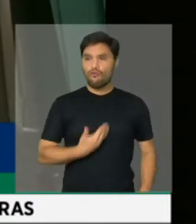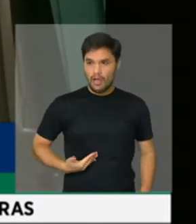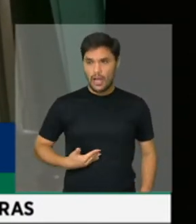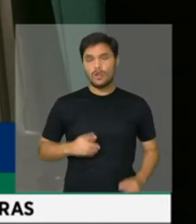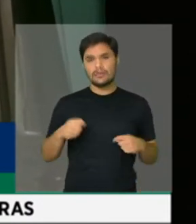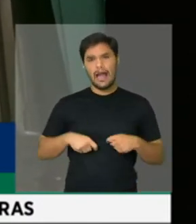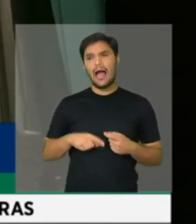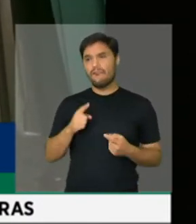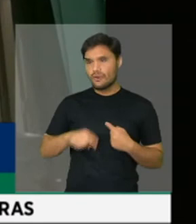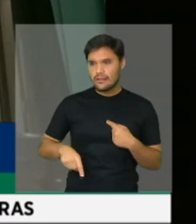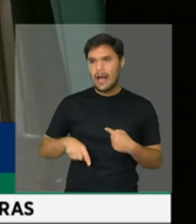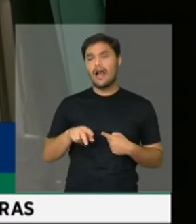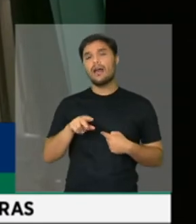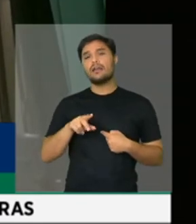DEPUTADO MARCELO RAMOS. NÓS ESTAMOS FALANDO AQUI DA